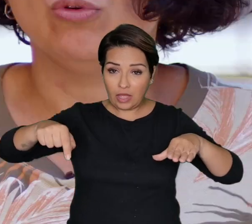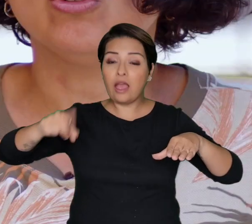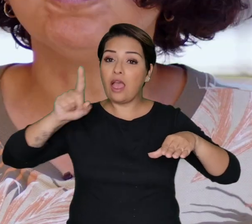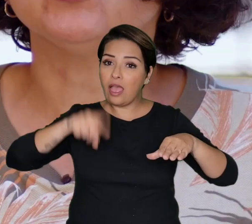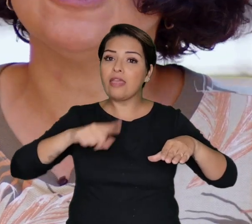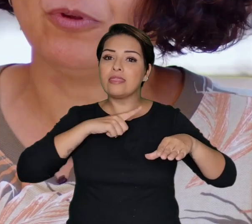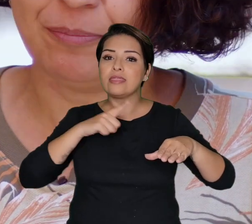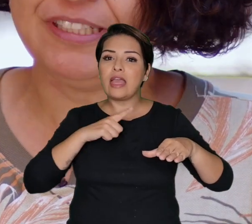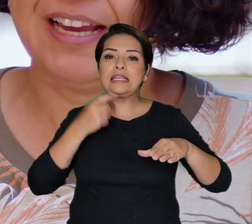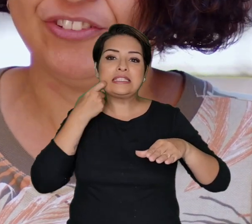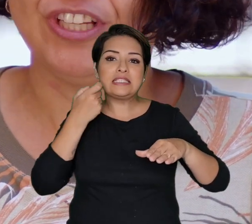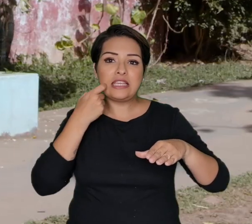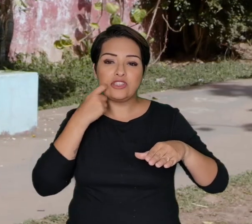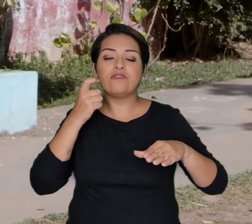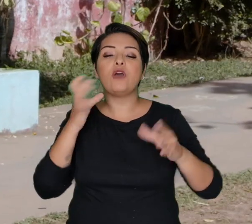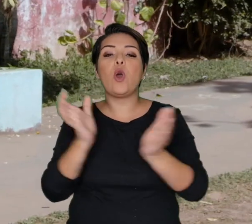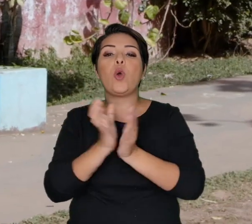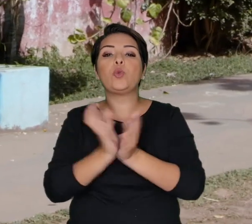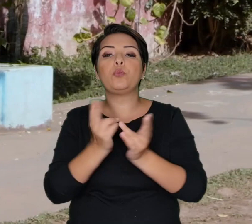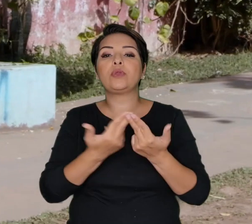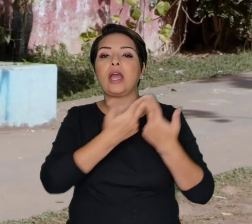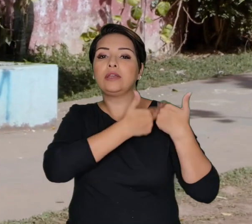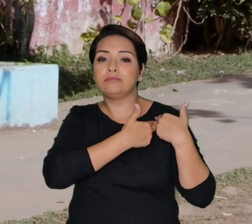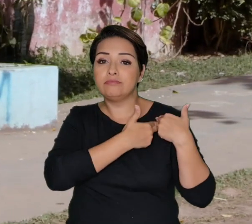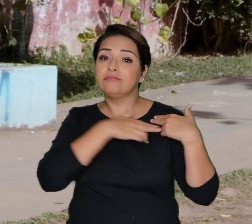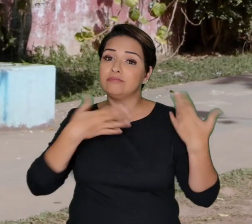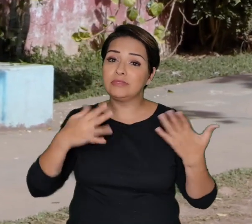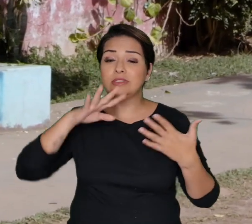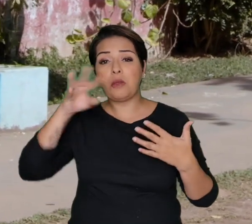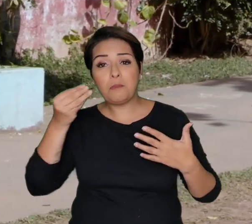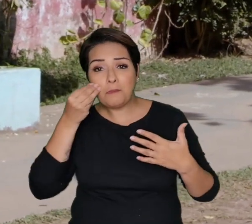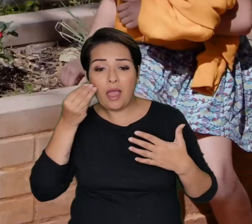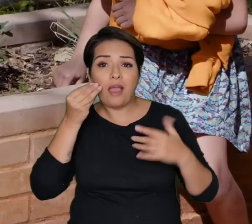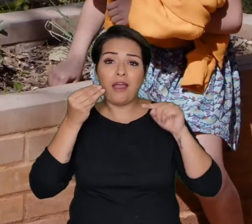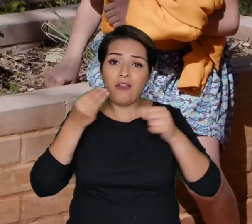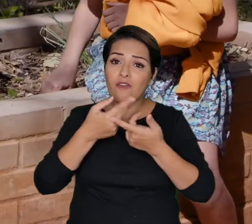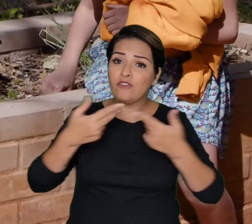os grupos de responsabilidade. As crianças passam a cuidar dela, experimentam as coisas, sentem os cheiros.